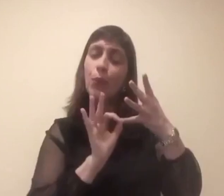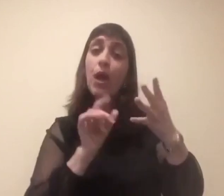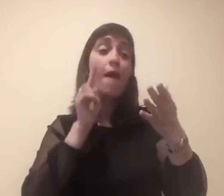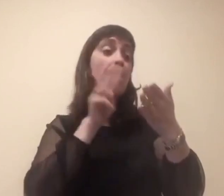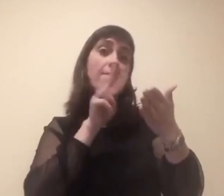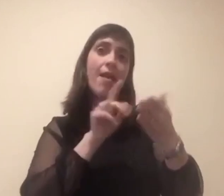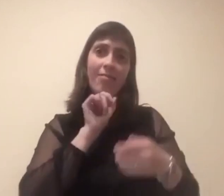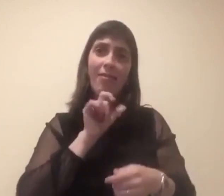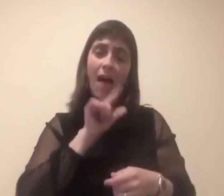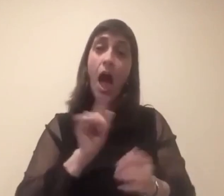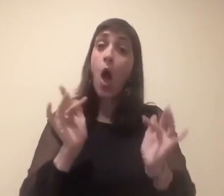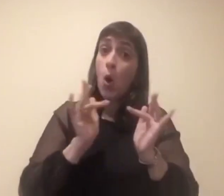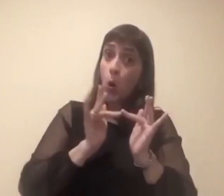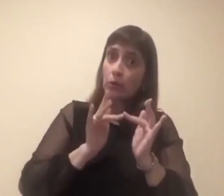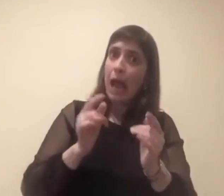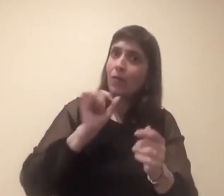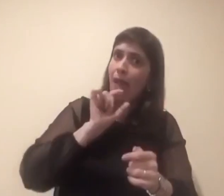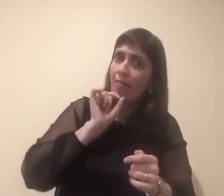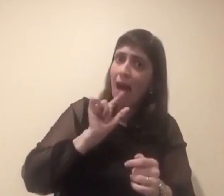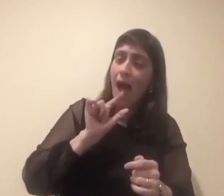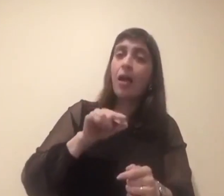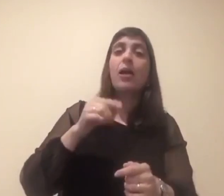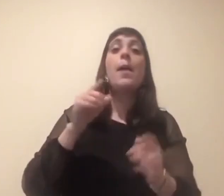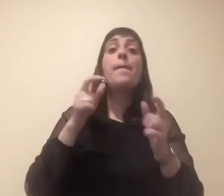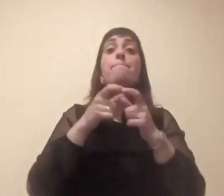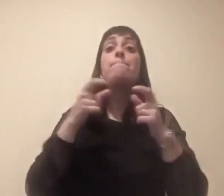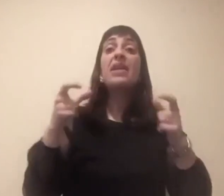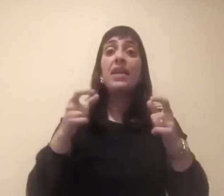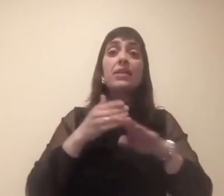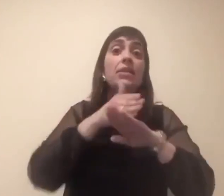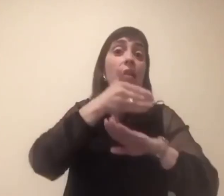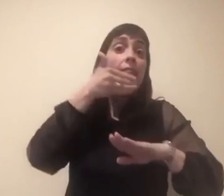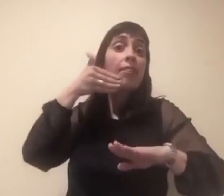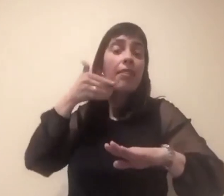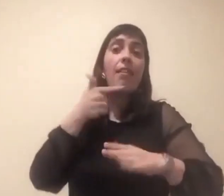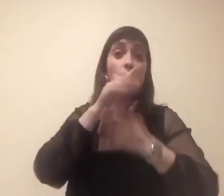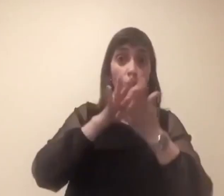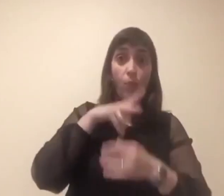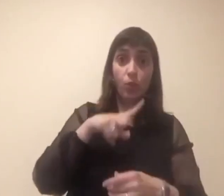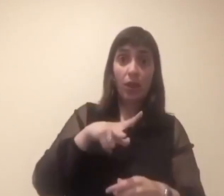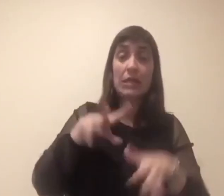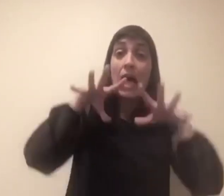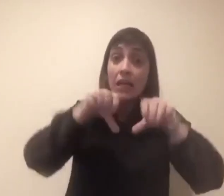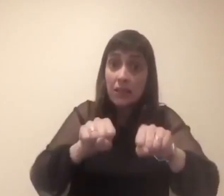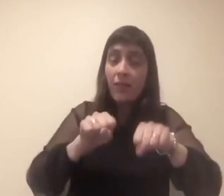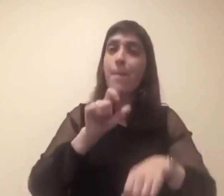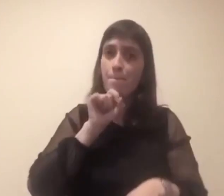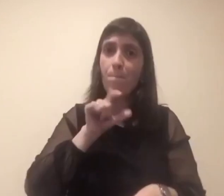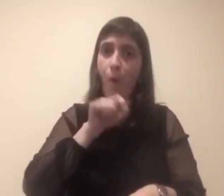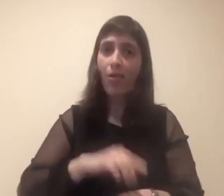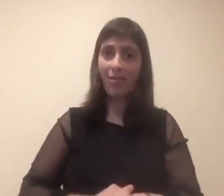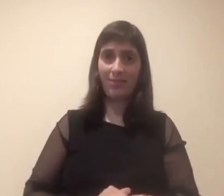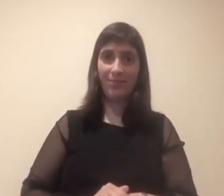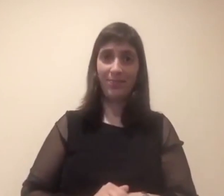possível consultar informação detalhada, entrar em contacto connosco, e reservar bilhetes para as sessões acessíveis.